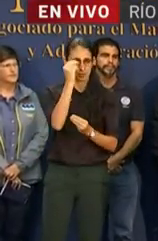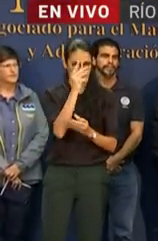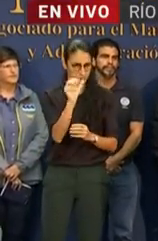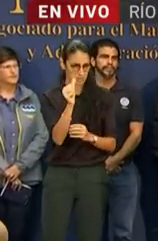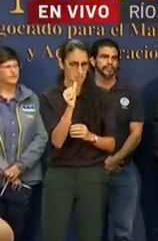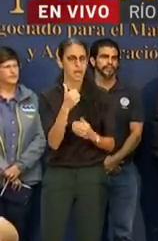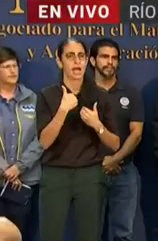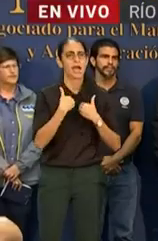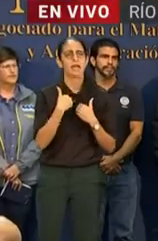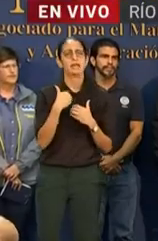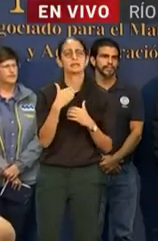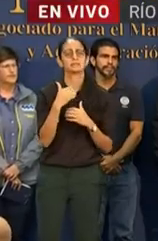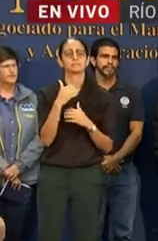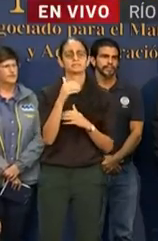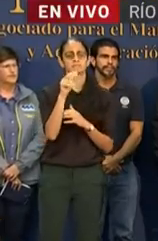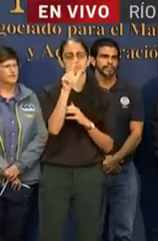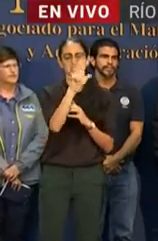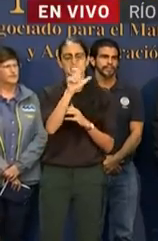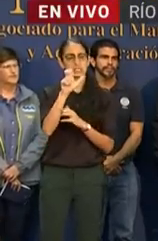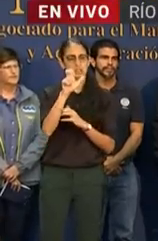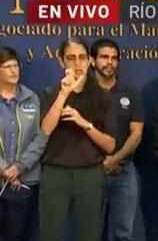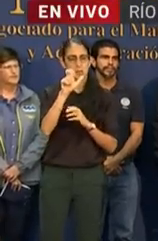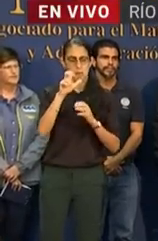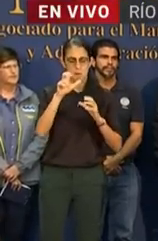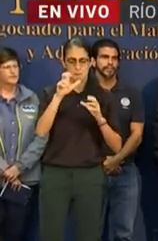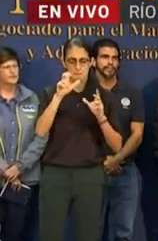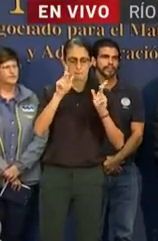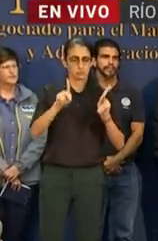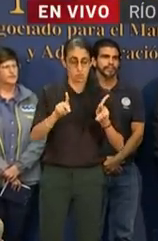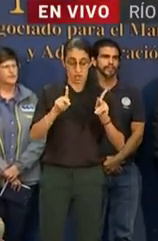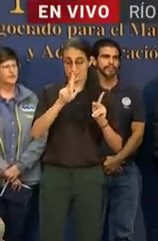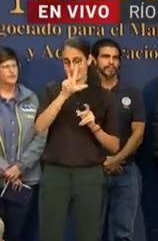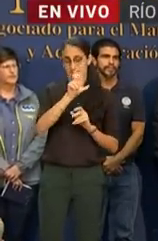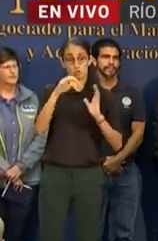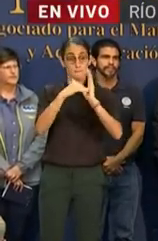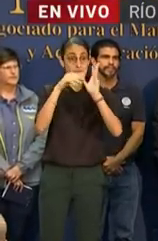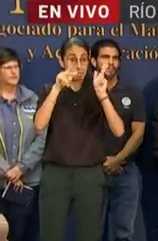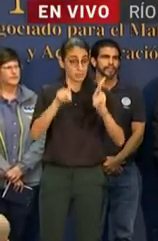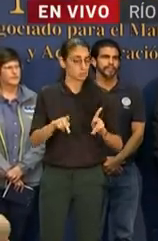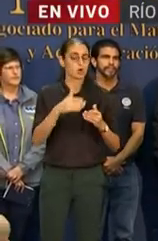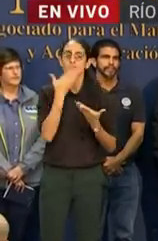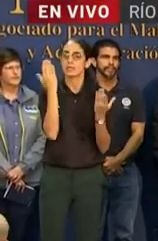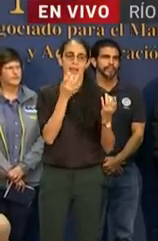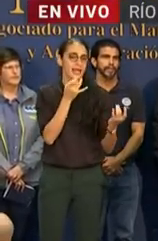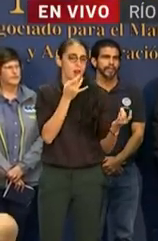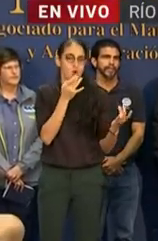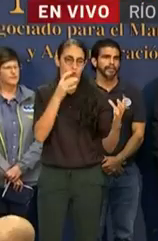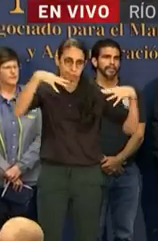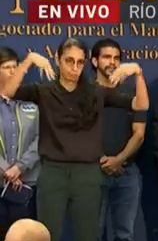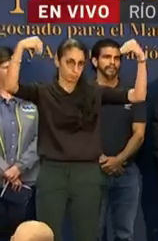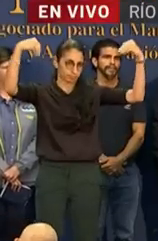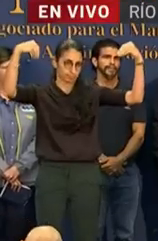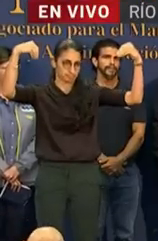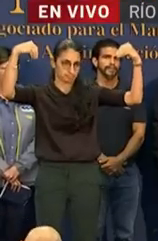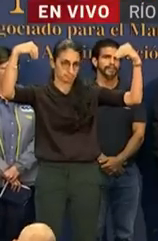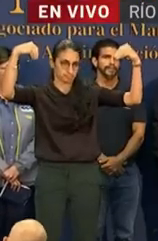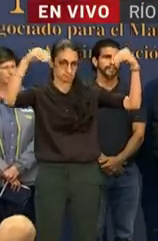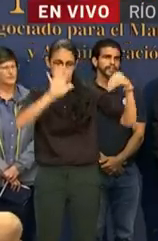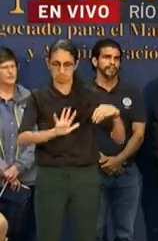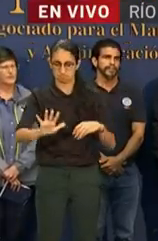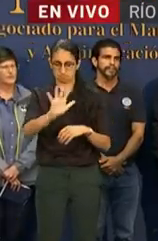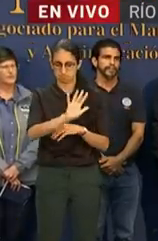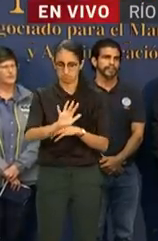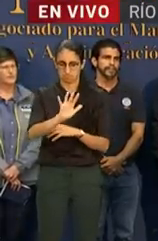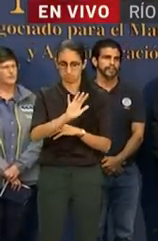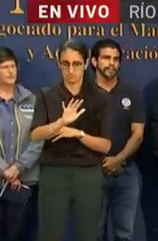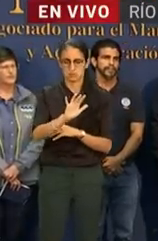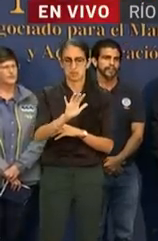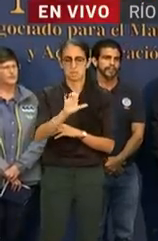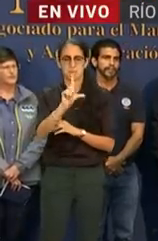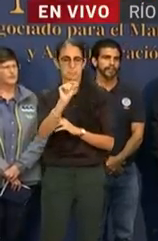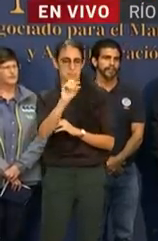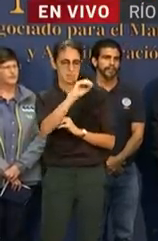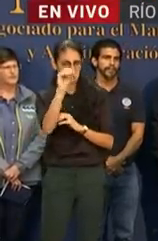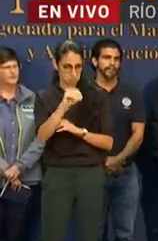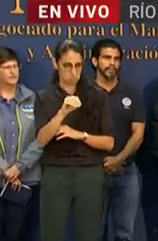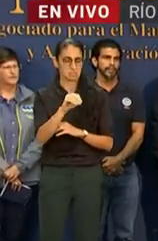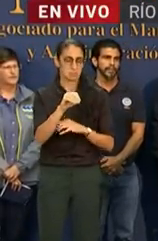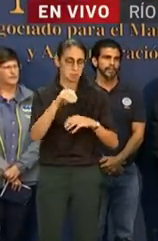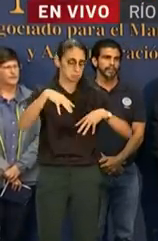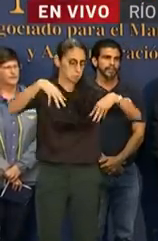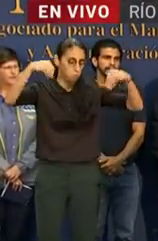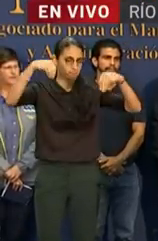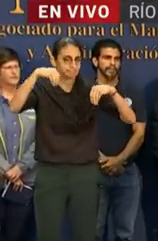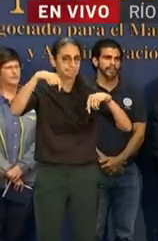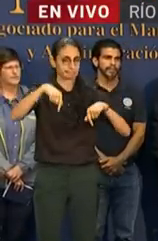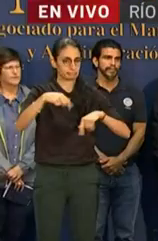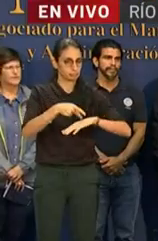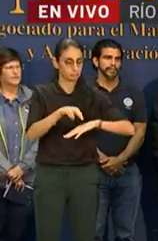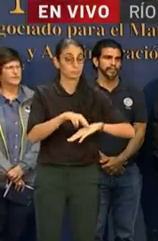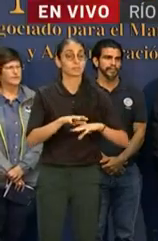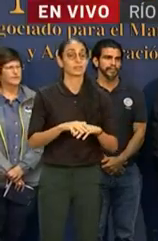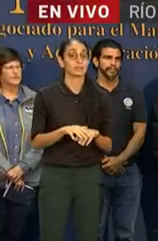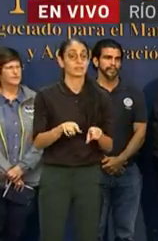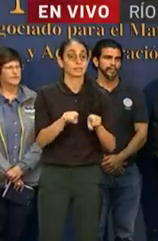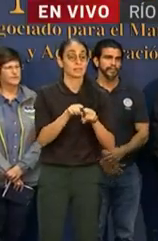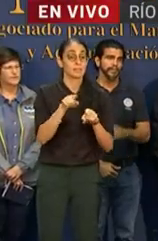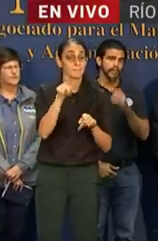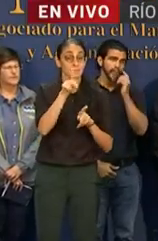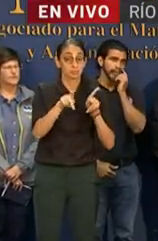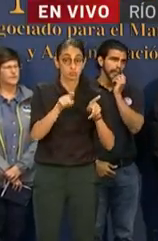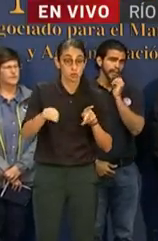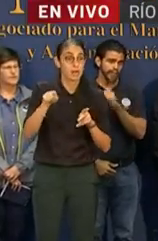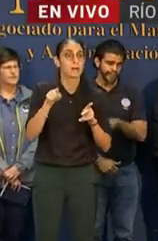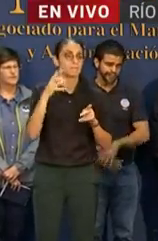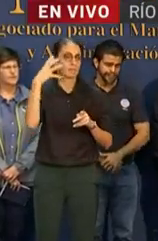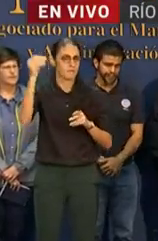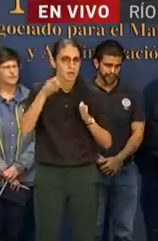COMEDORES ESCOLARES HABILITÓ EL